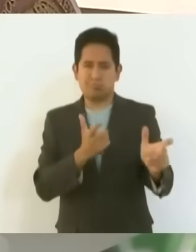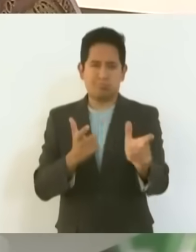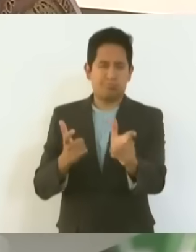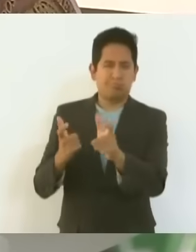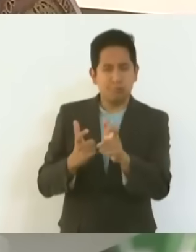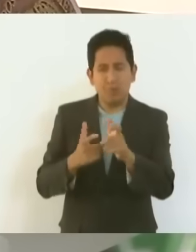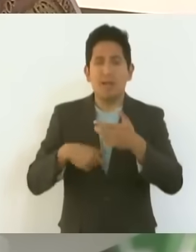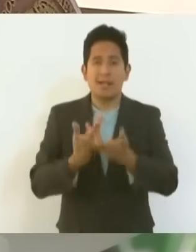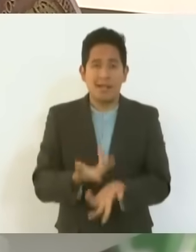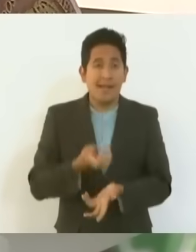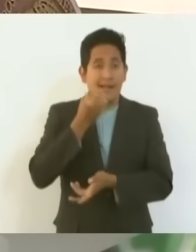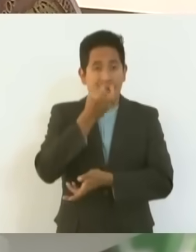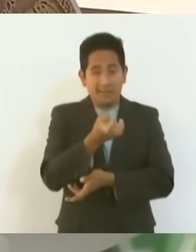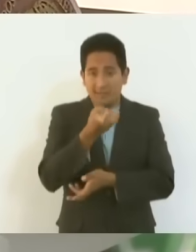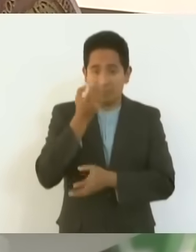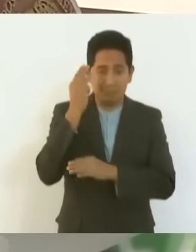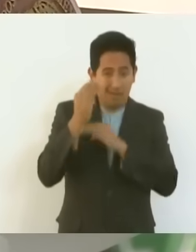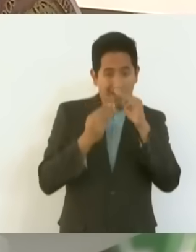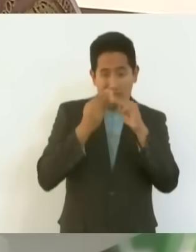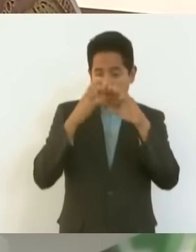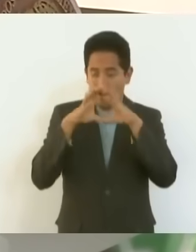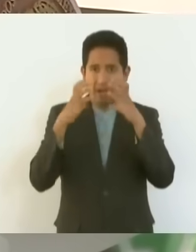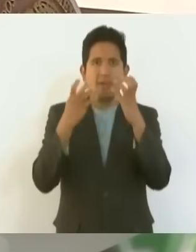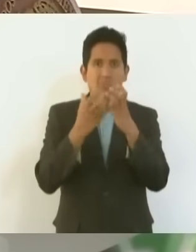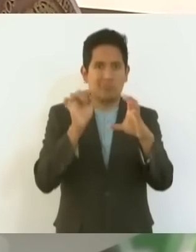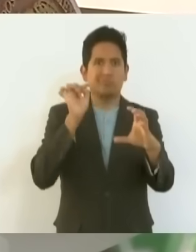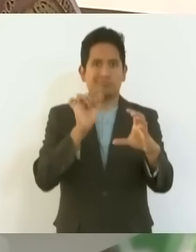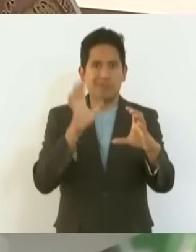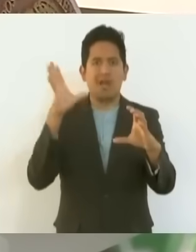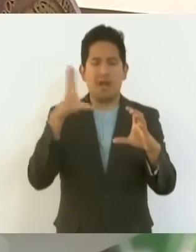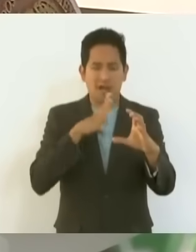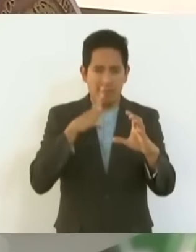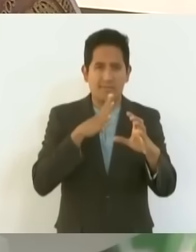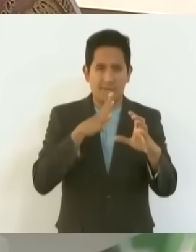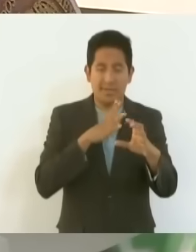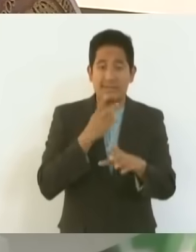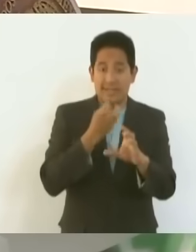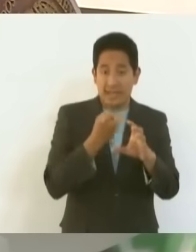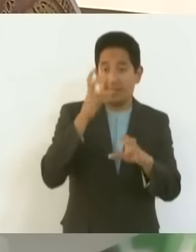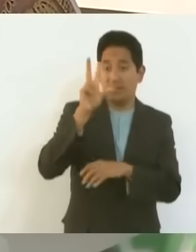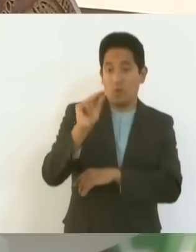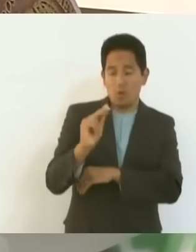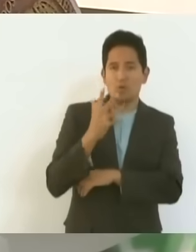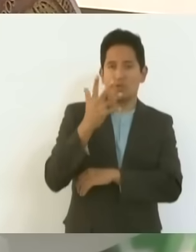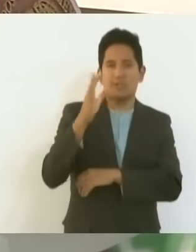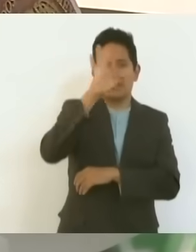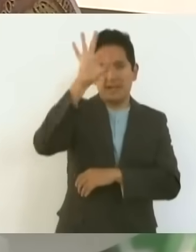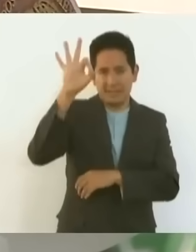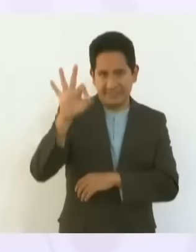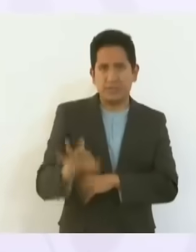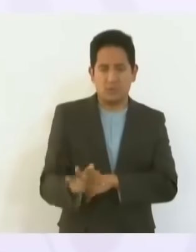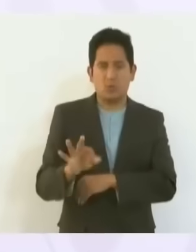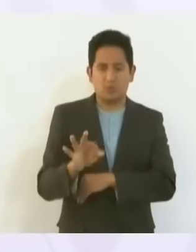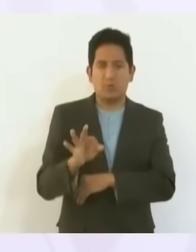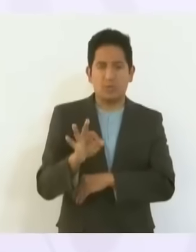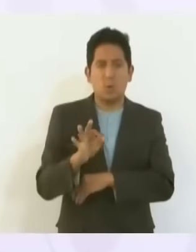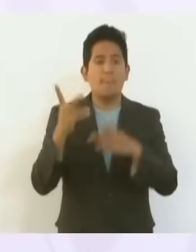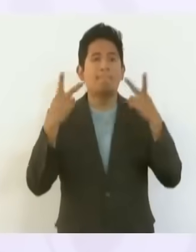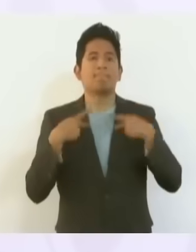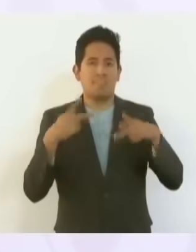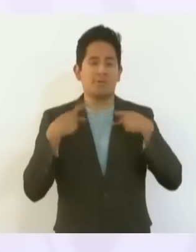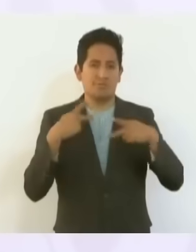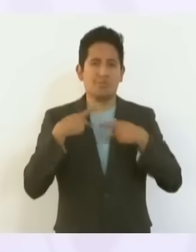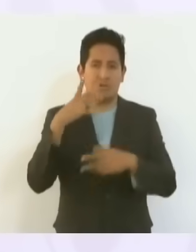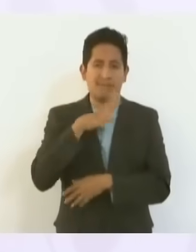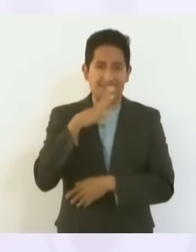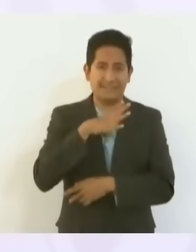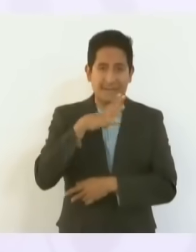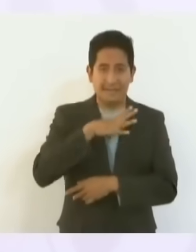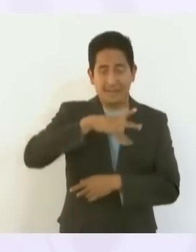circulan en el mundo, de las cuales el 85% están en manos de civiles. México envía hoy un mensaje